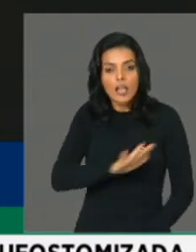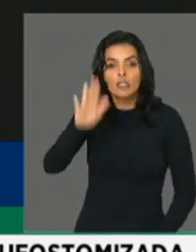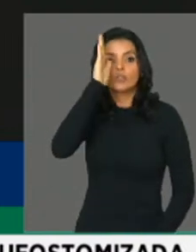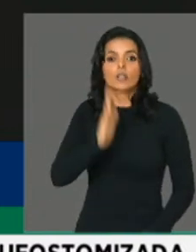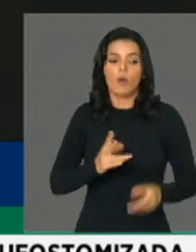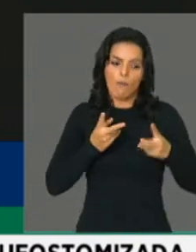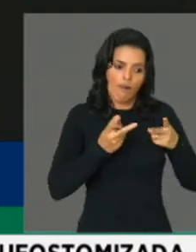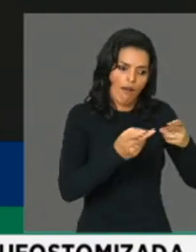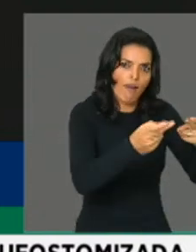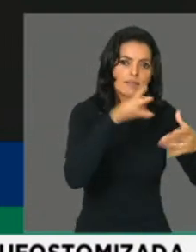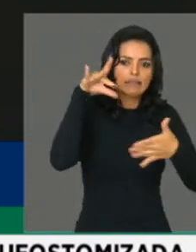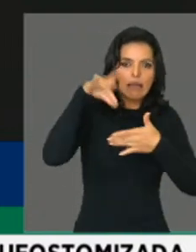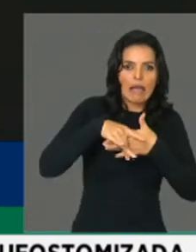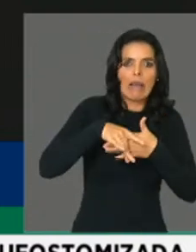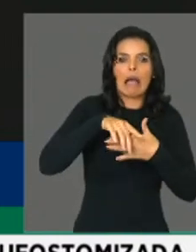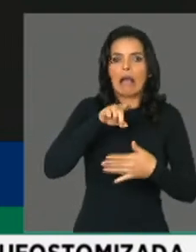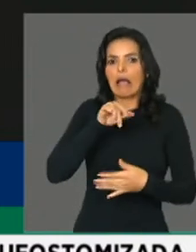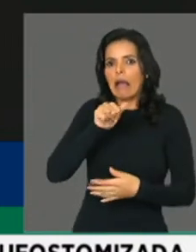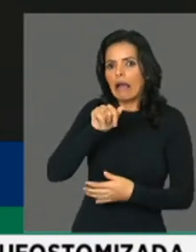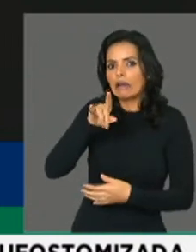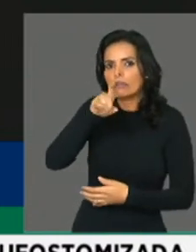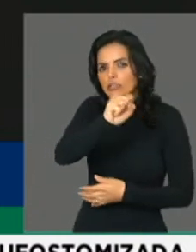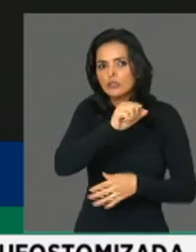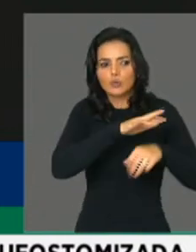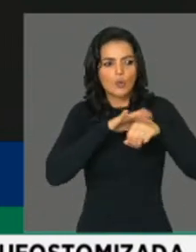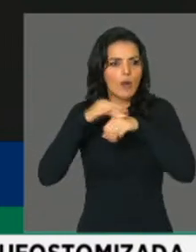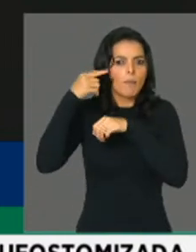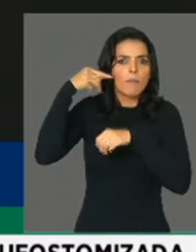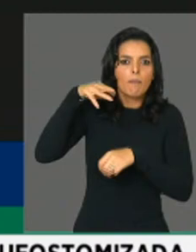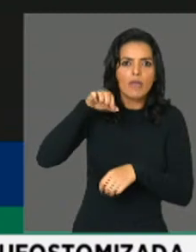DISCUTIDO EM PLENÁRIO, USANDO ESTRUTURA E TEMPO DE PAUTA DO CONGRESSO. ISSO SEMPRE É